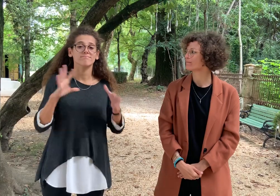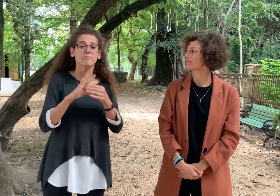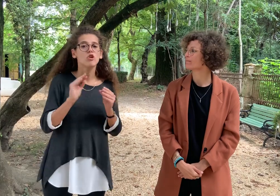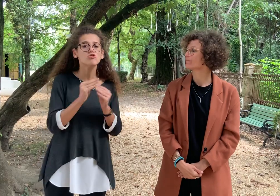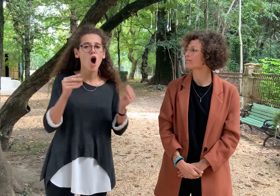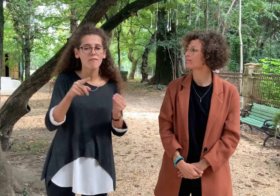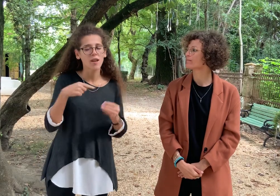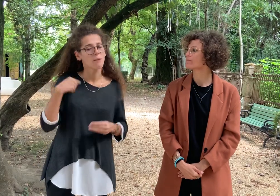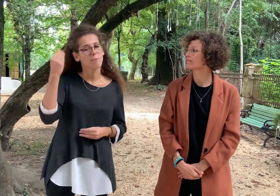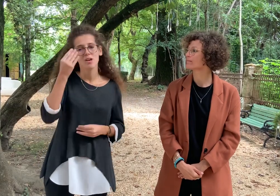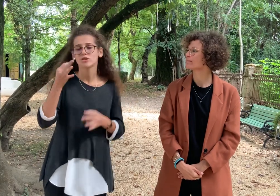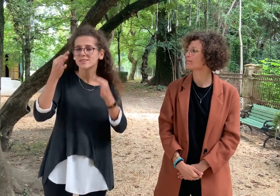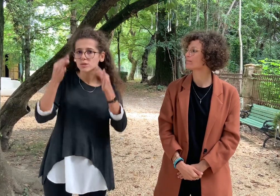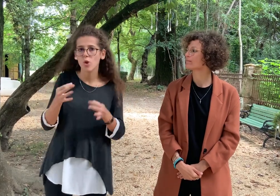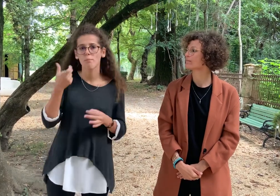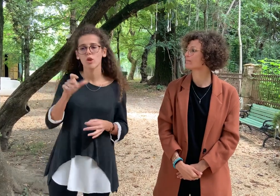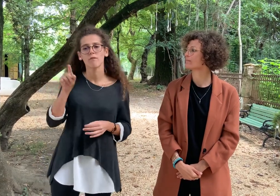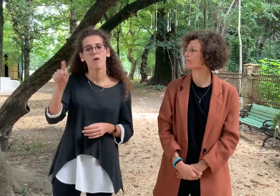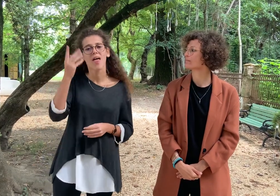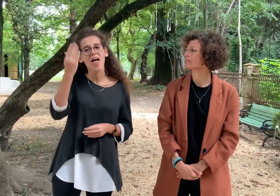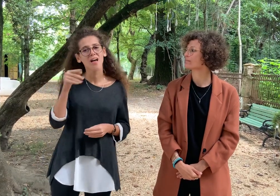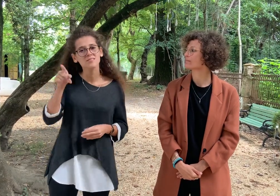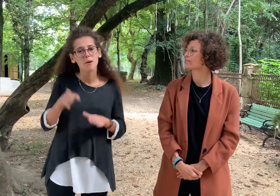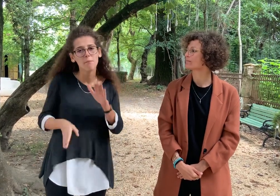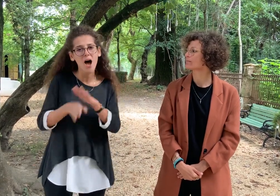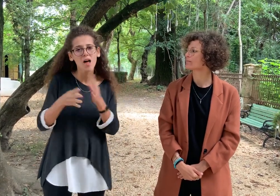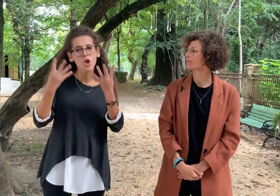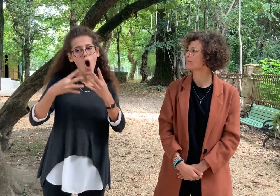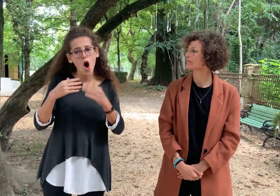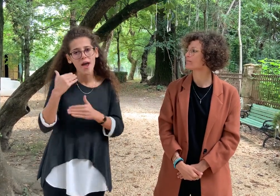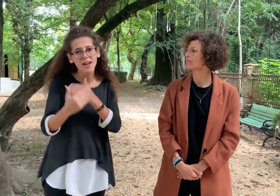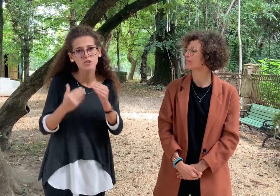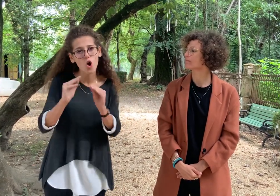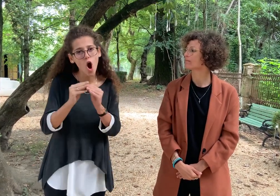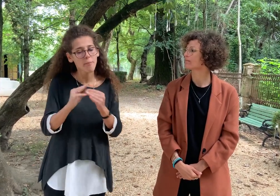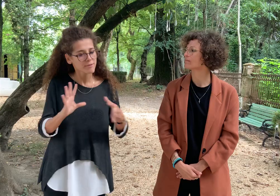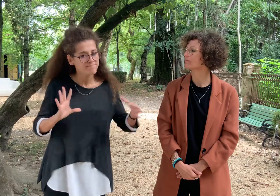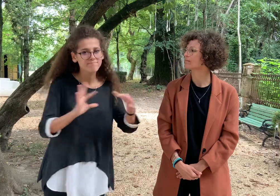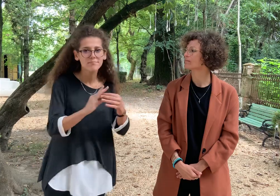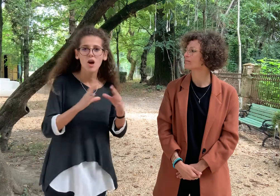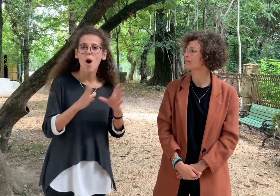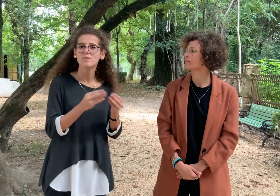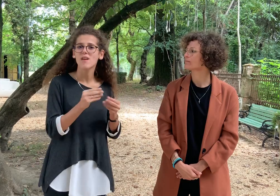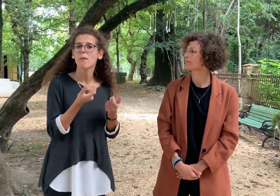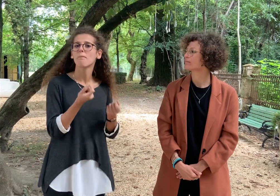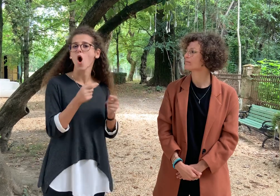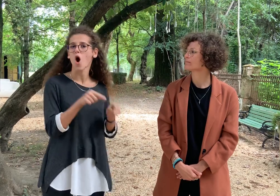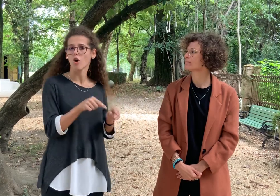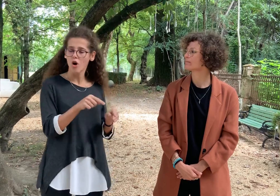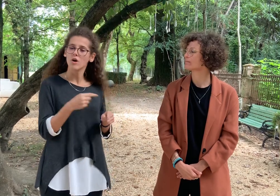Riguardo ai giovani, sicuramente il CGSI è stato poco coinvolto nelle prime fasi organizzative dell'evento.